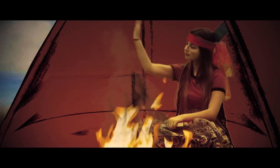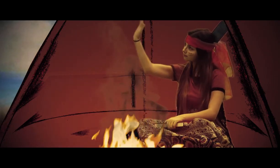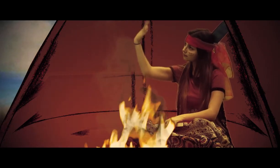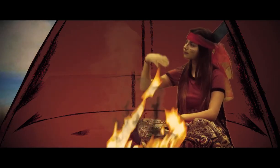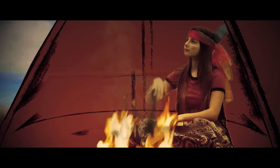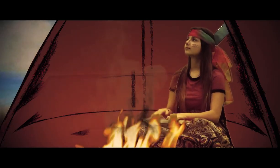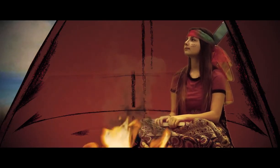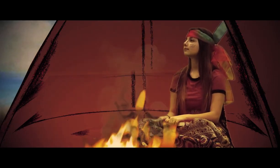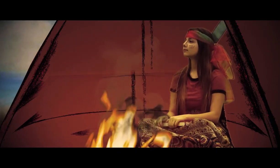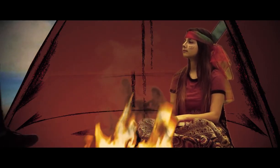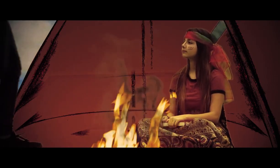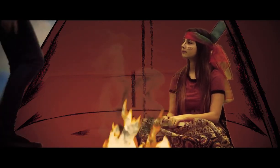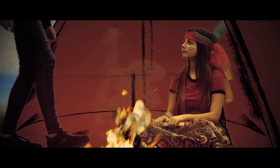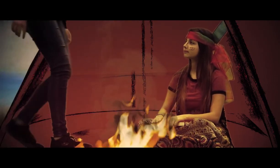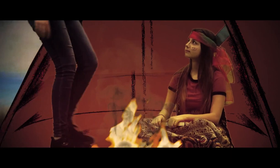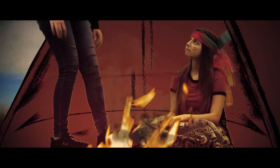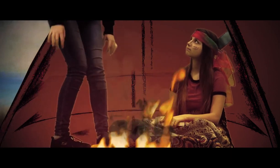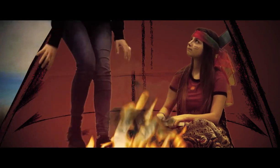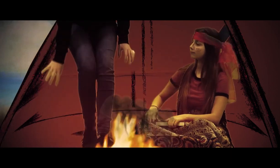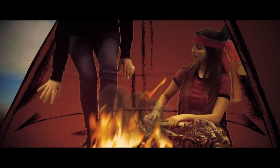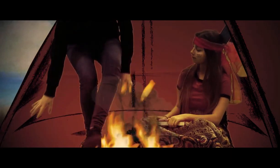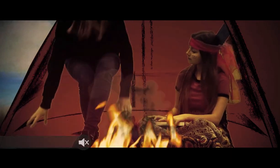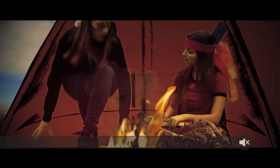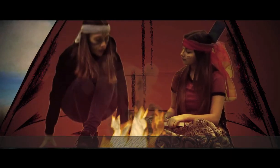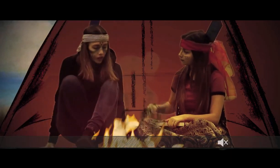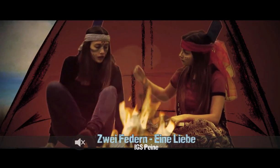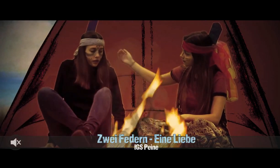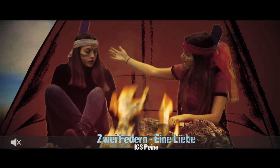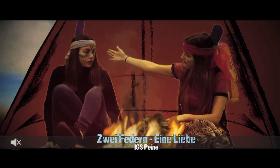*Western-Musik* *Feuer knistert*